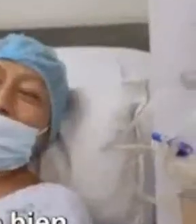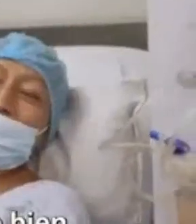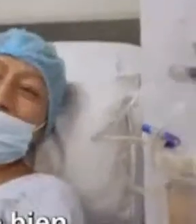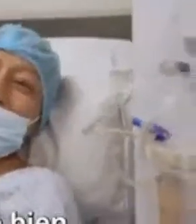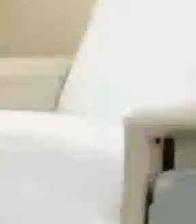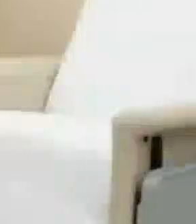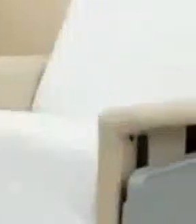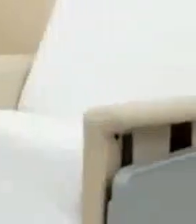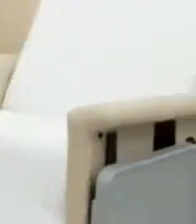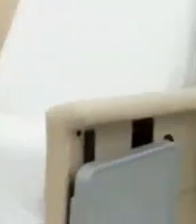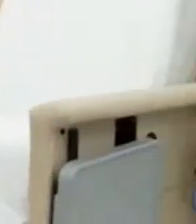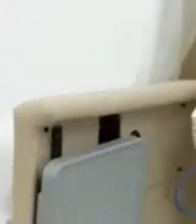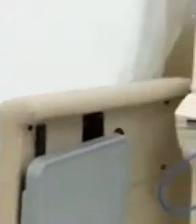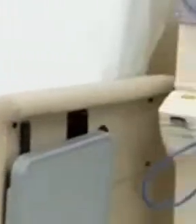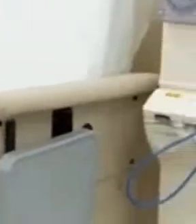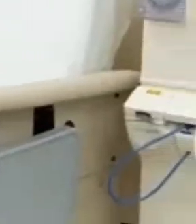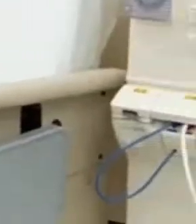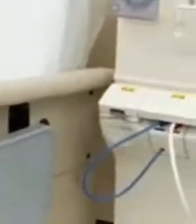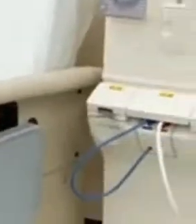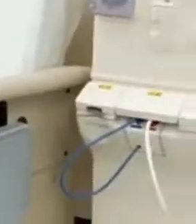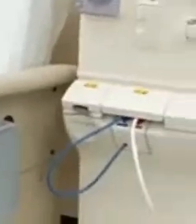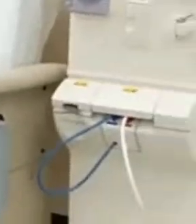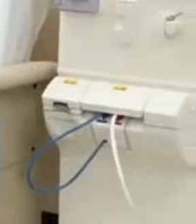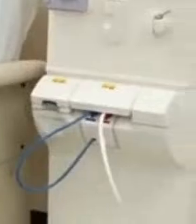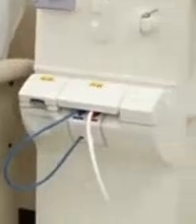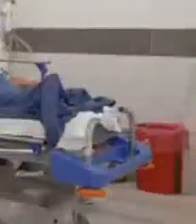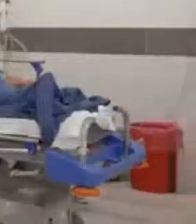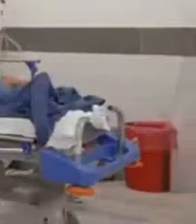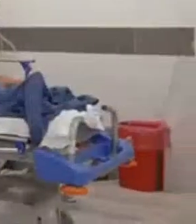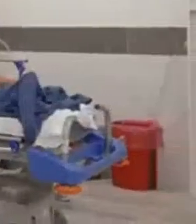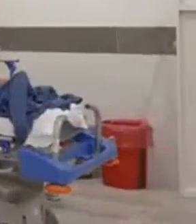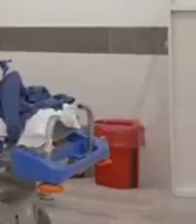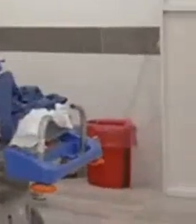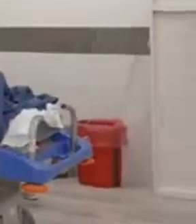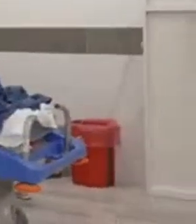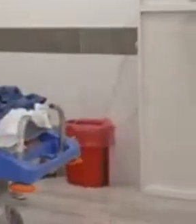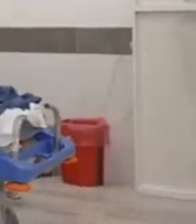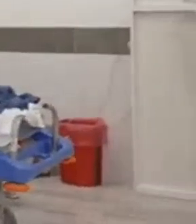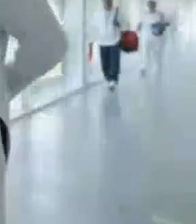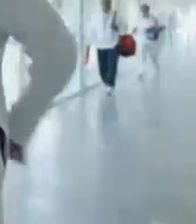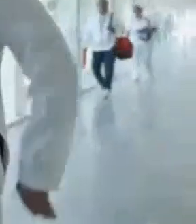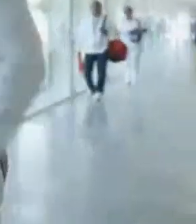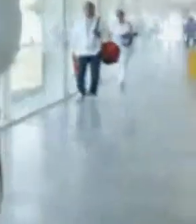uno. La consolidación del bienestar se refleja con hechos para quienes menos tienen. La salud